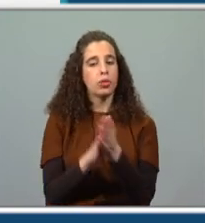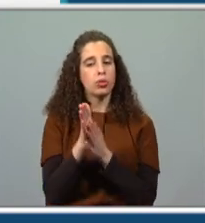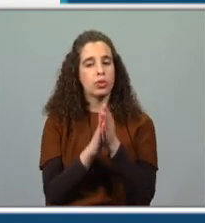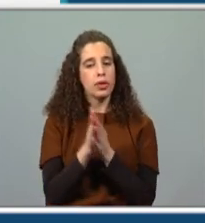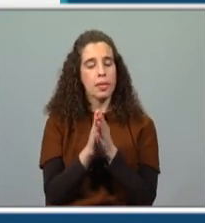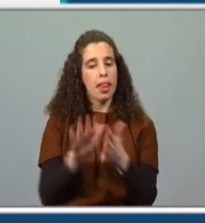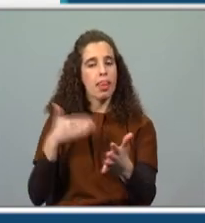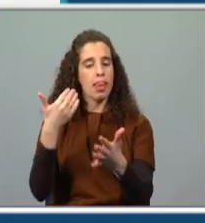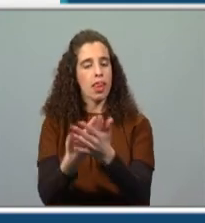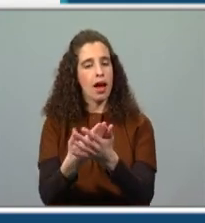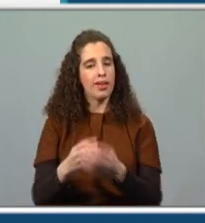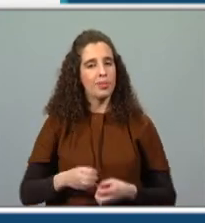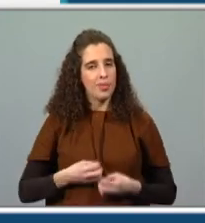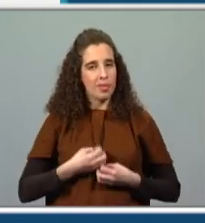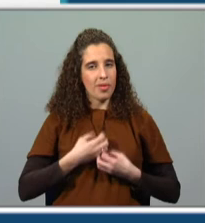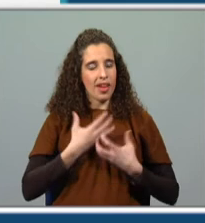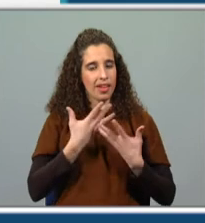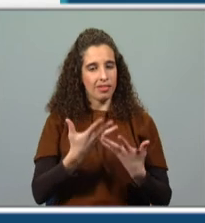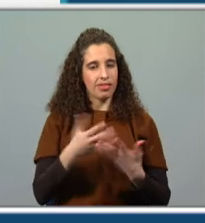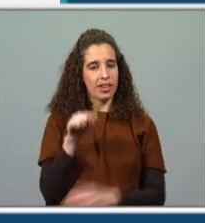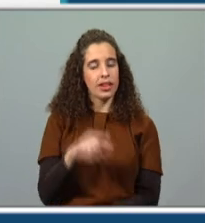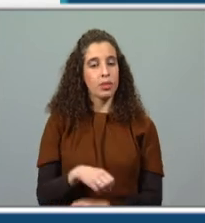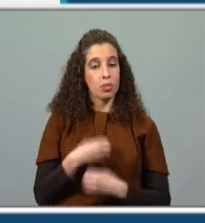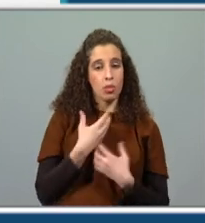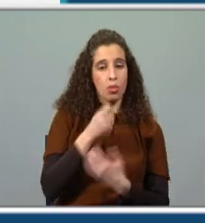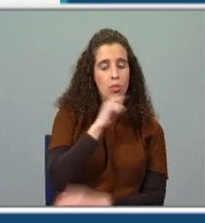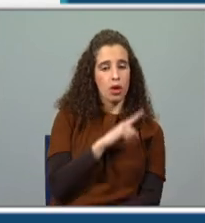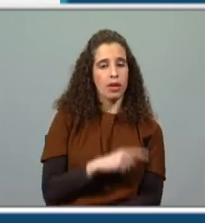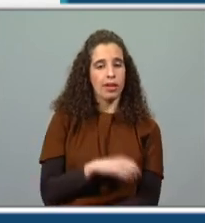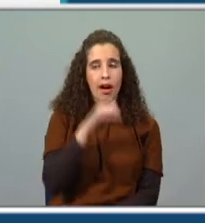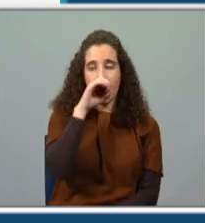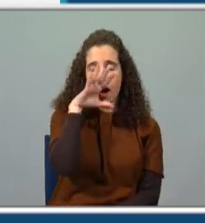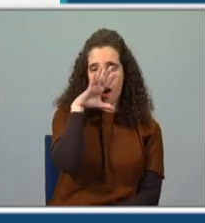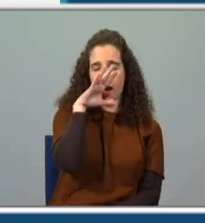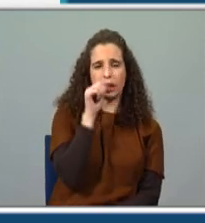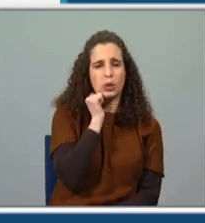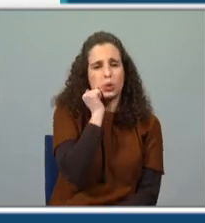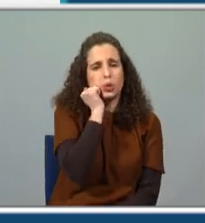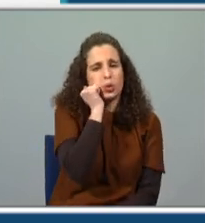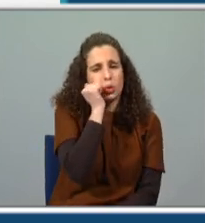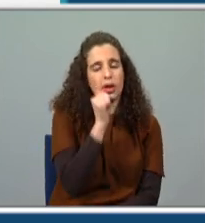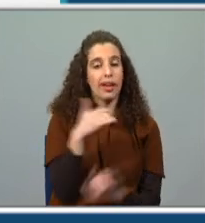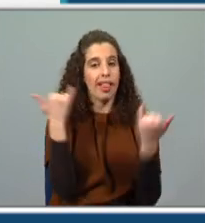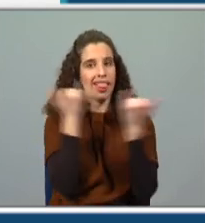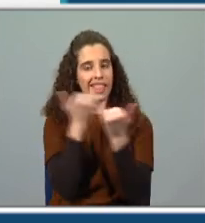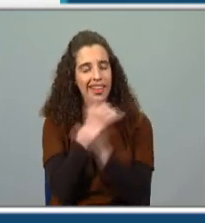transmitir Uma emoção hora essas emoções podem ser admiração dor alegria tristeza 傳達情感時刻 這些情感可以是敬佩 痛苦 歡樂 悲傷